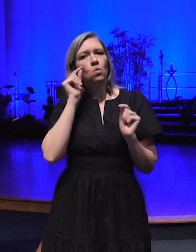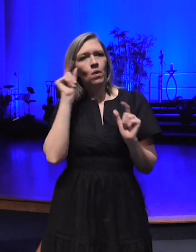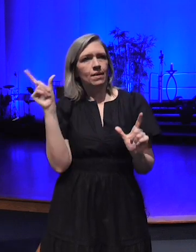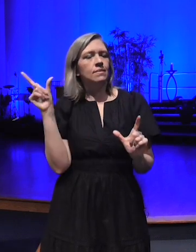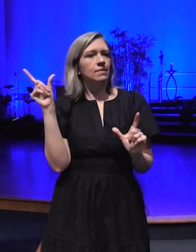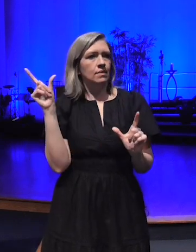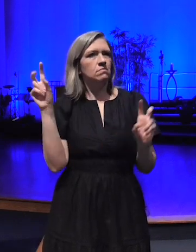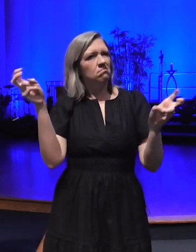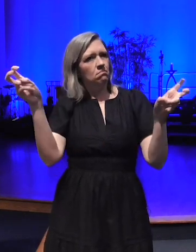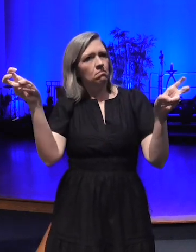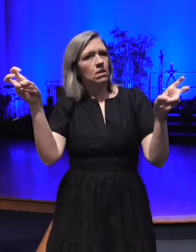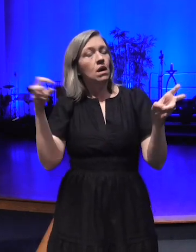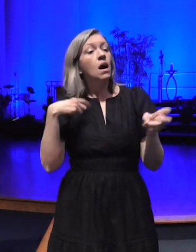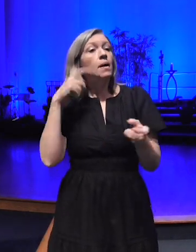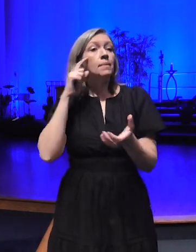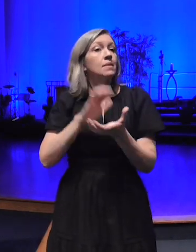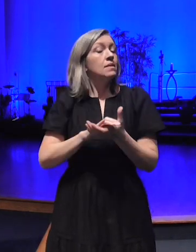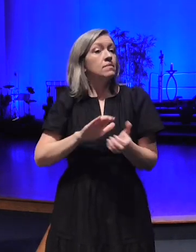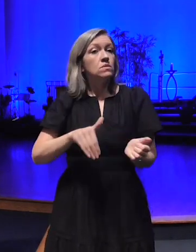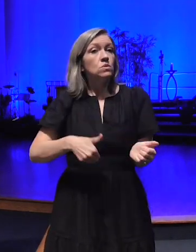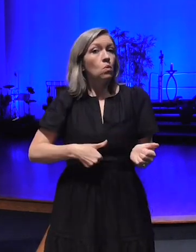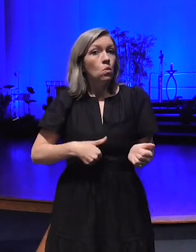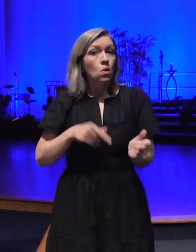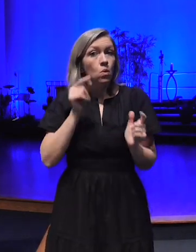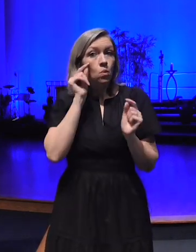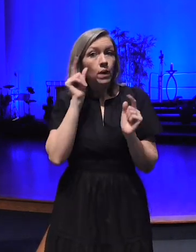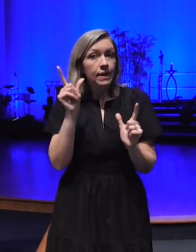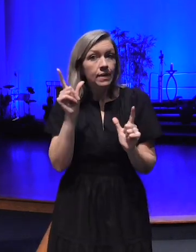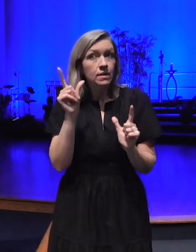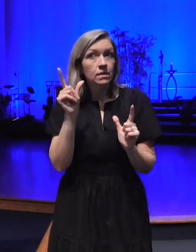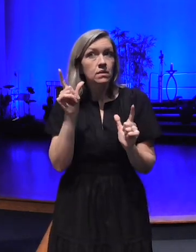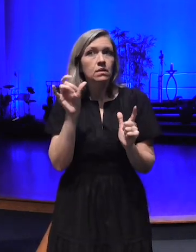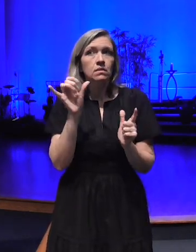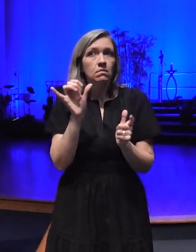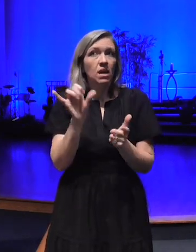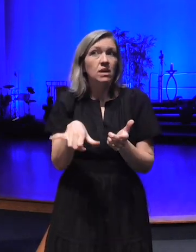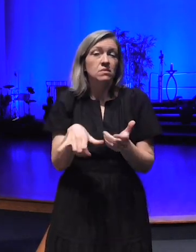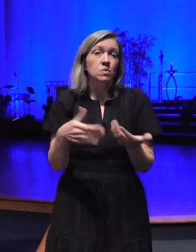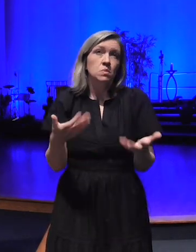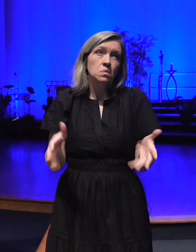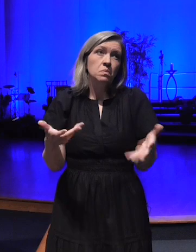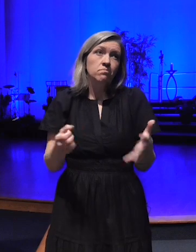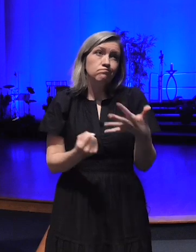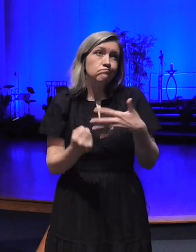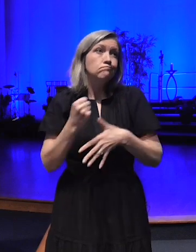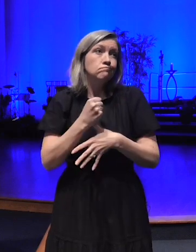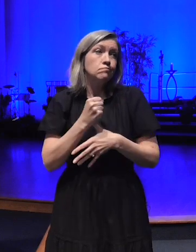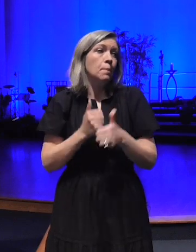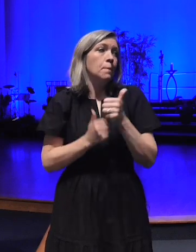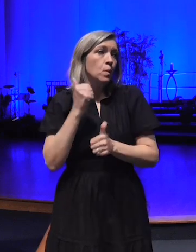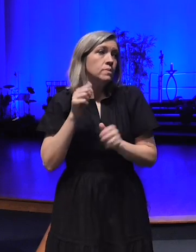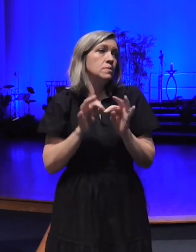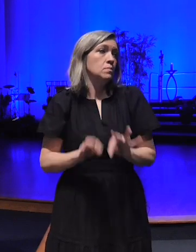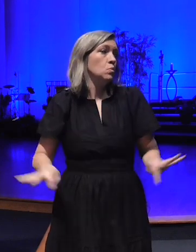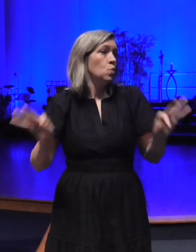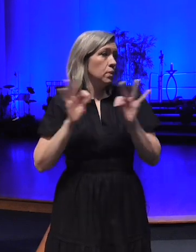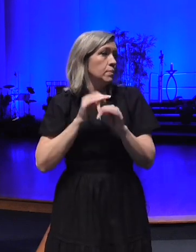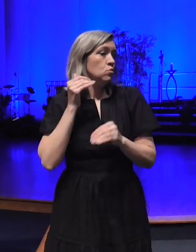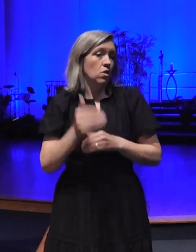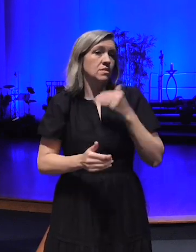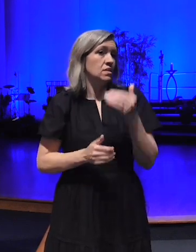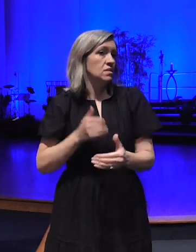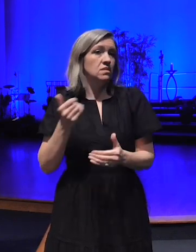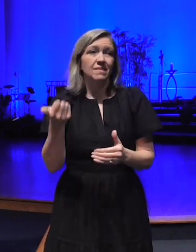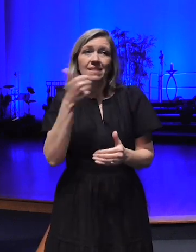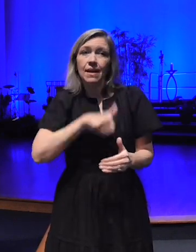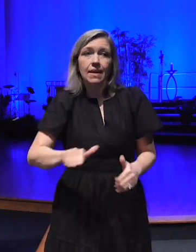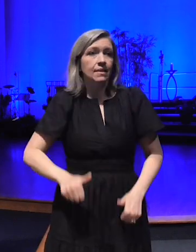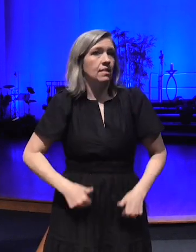creo que el Despertar del Alma es el proceso más importante de cualquier vida, cualquier vida, nos llama